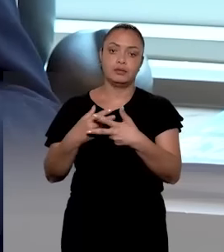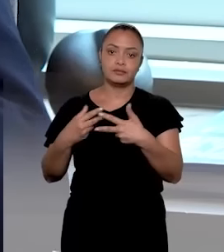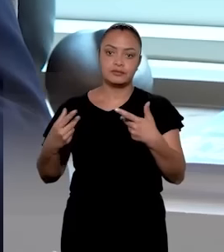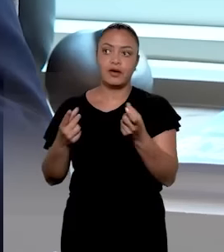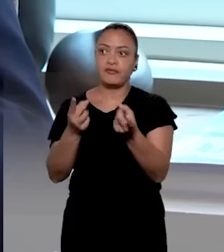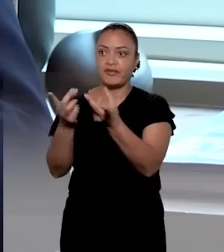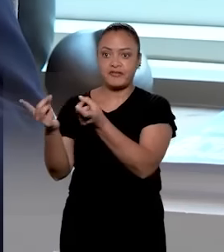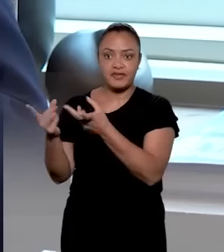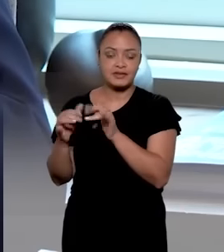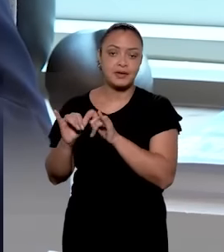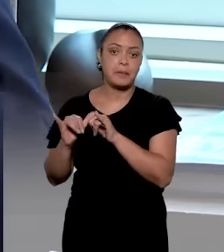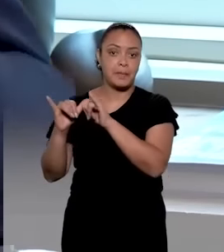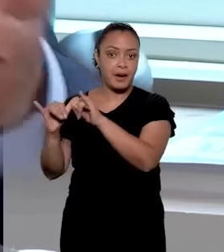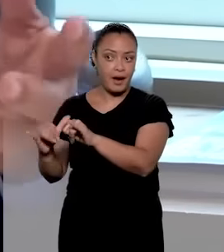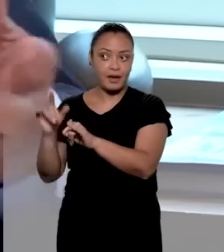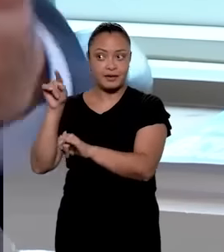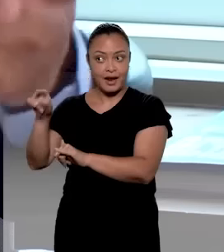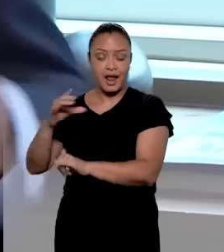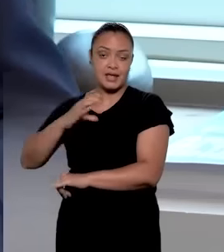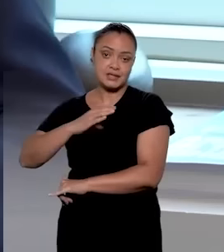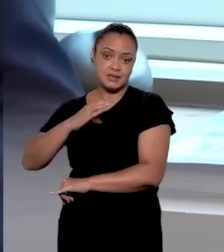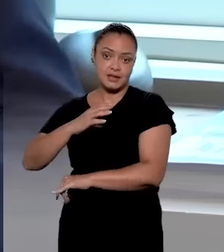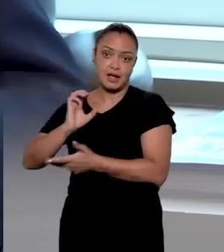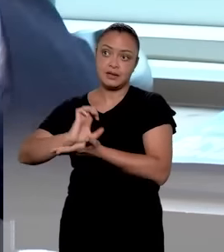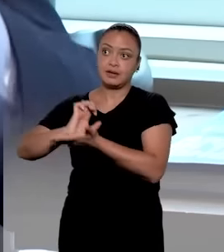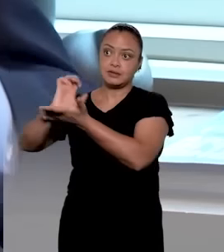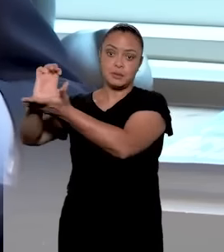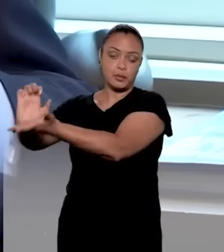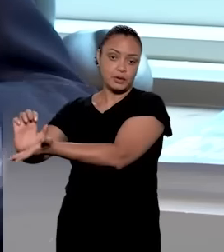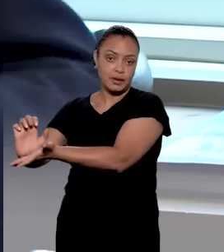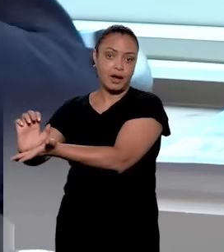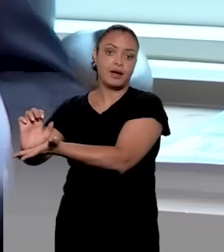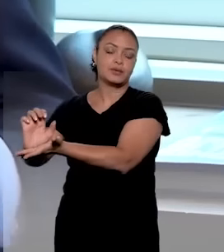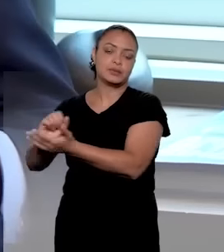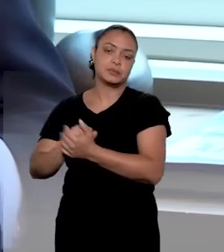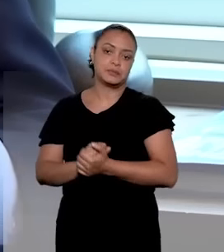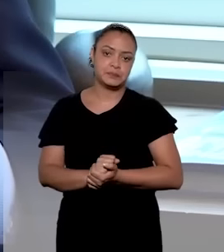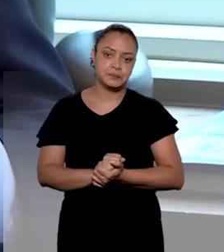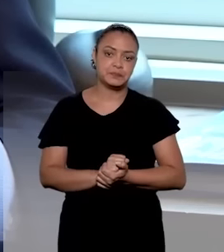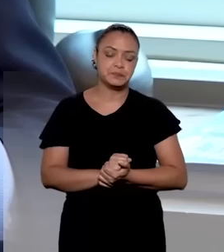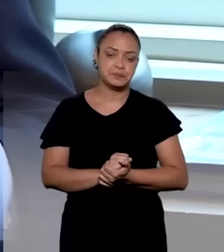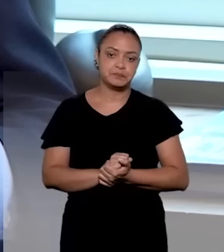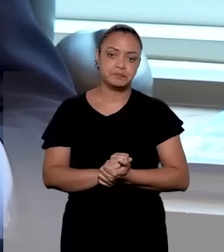fábricas urbanas, vai ser vendido em supermercado que é urbano ou exportado por portos urbanos,